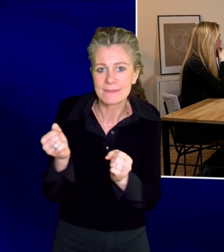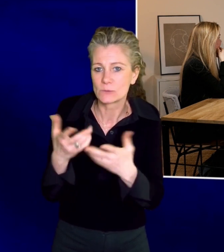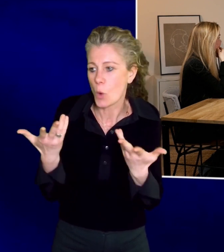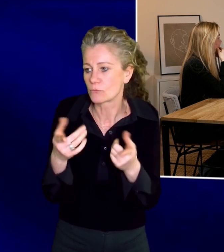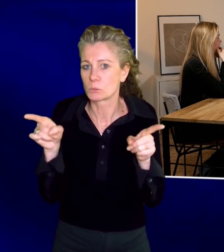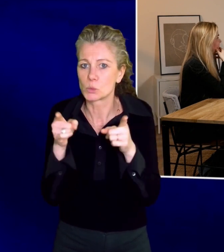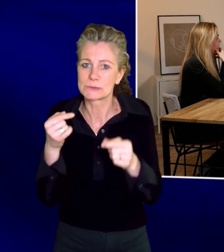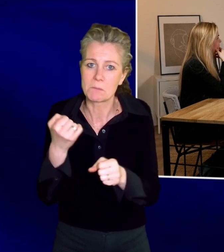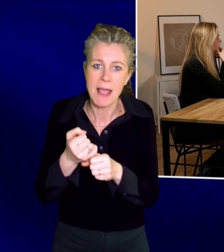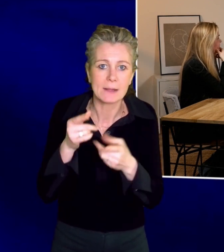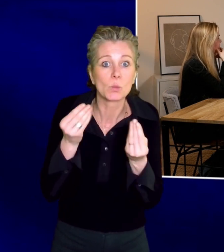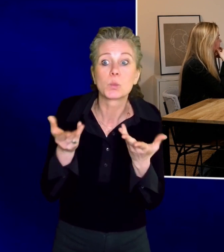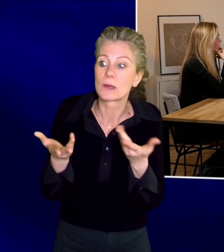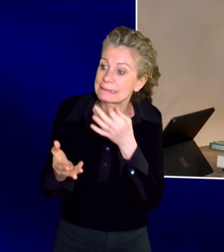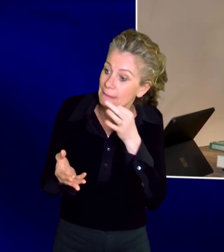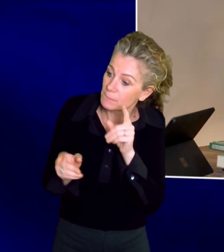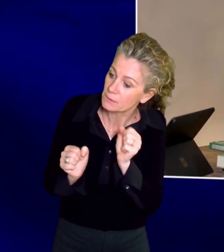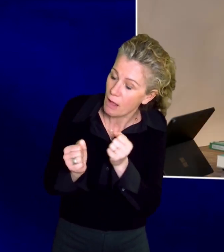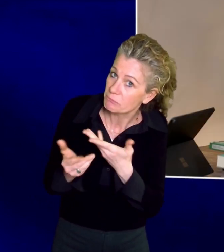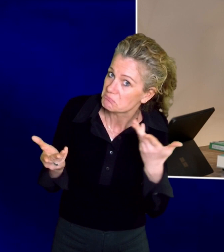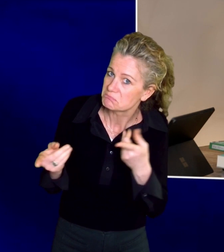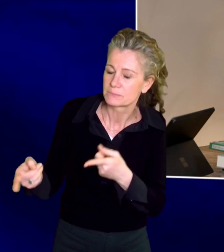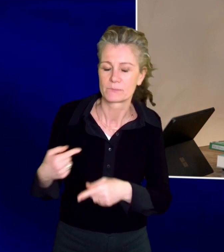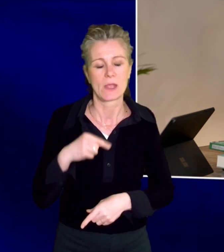Ik heb vooral tips naar de omgeving van: Luister naar mensen.